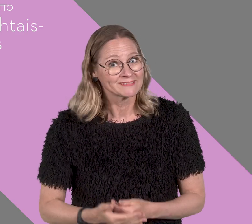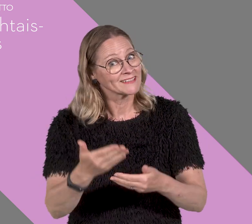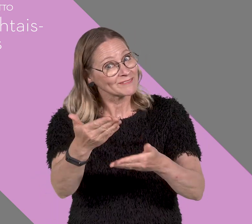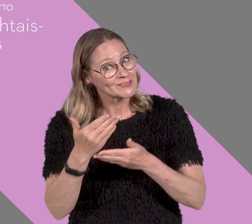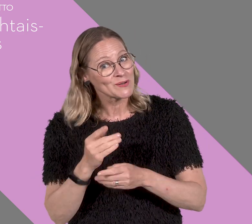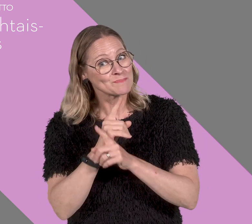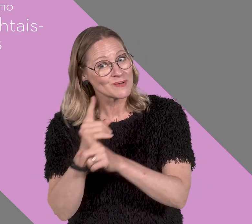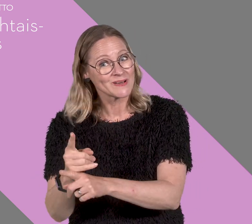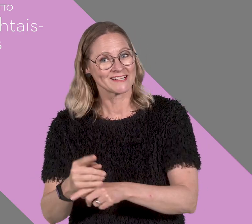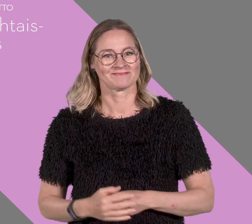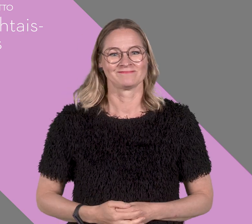Tervetuloa mukaan!